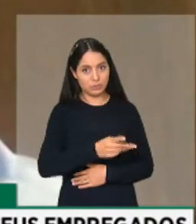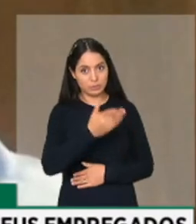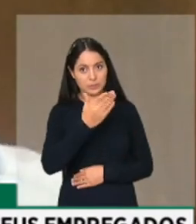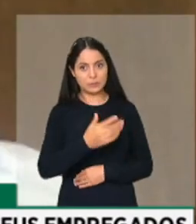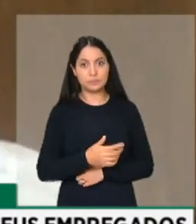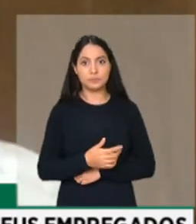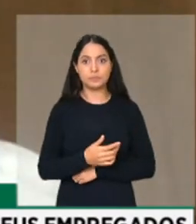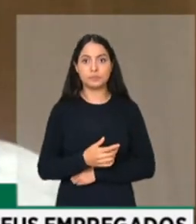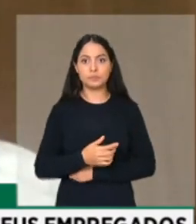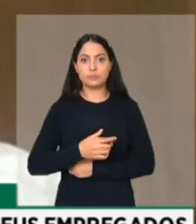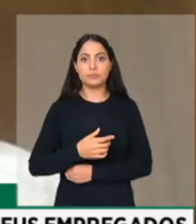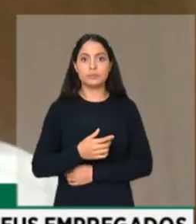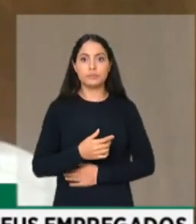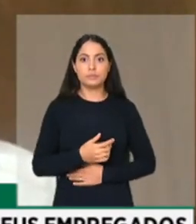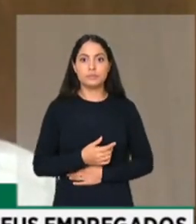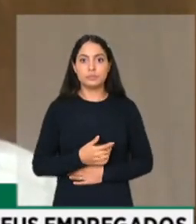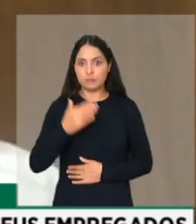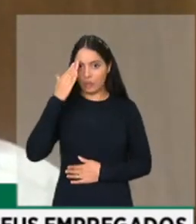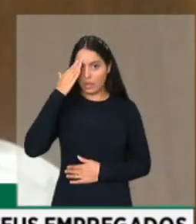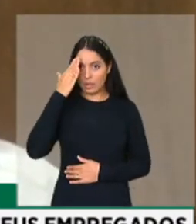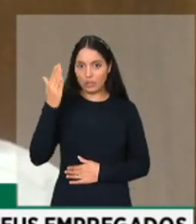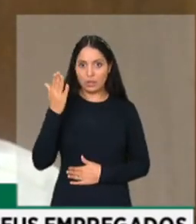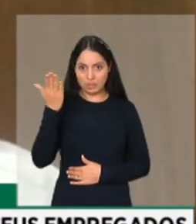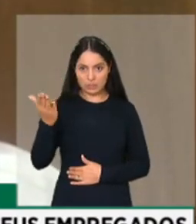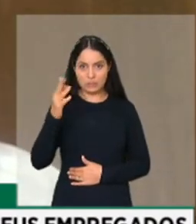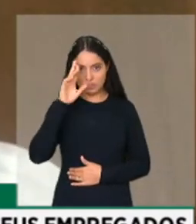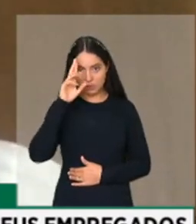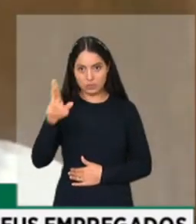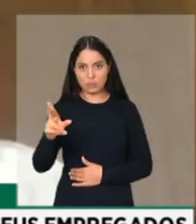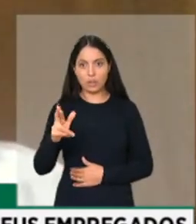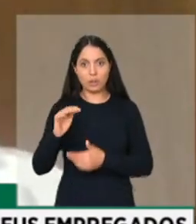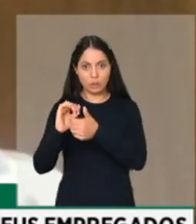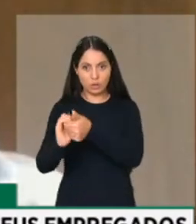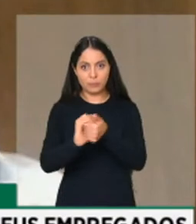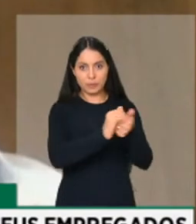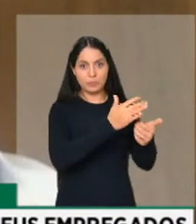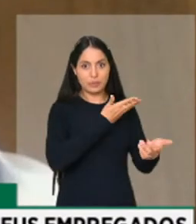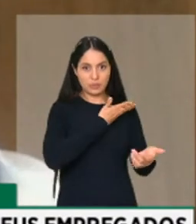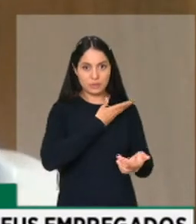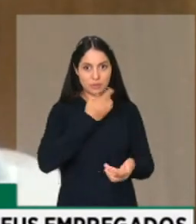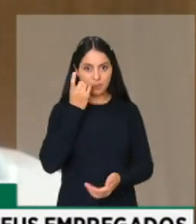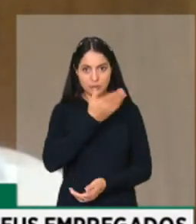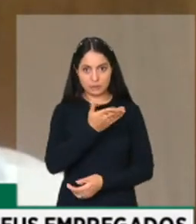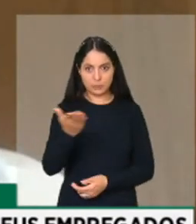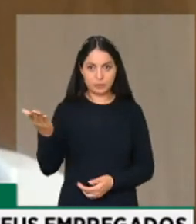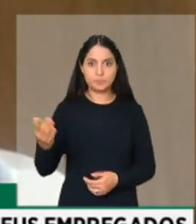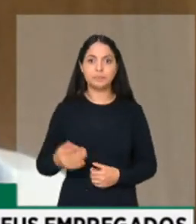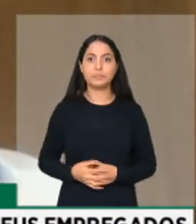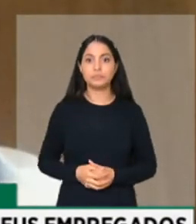SENHOR, GOSTARIA DE CUMPRIMENTAR OS DEMAIS COLEGAS MAS JUSTAMENTE SABENDO QUE O CONGRESSO NACIONAL POSSUI INTEGRAL COMPROMISSO COM TAIS